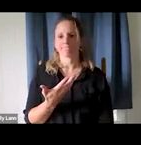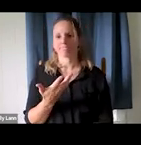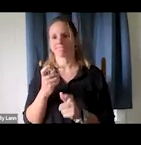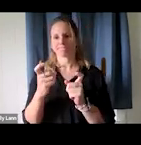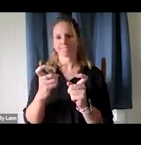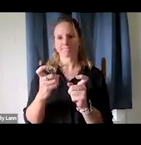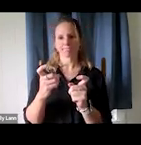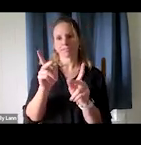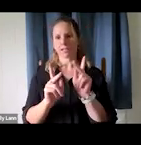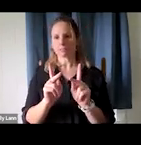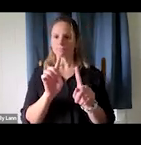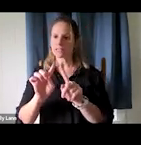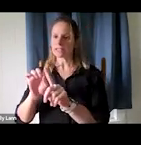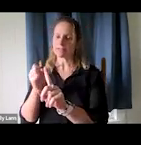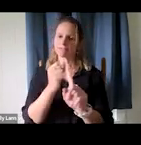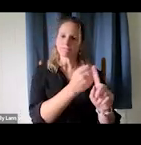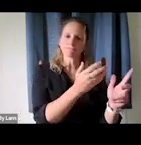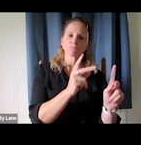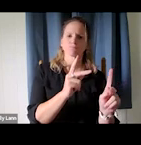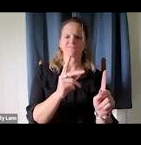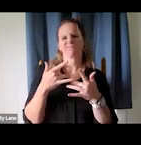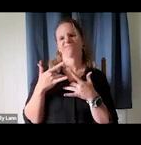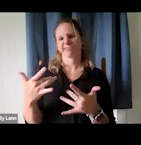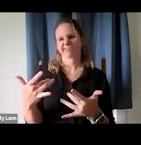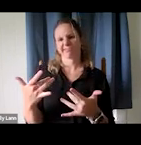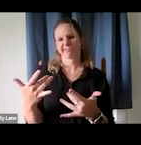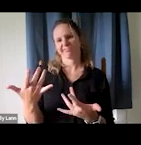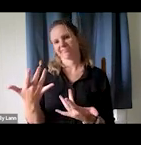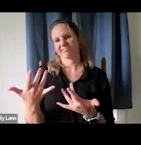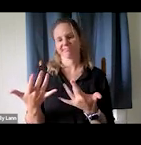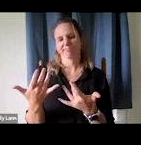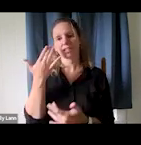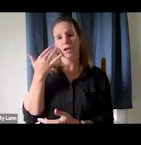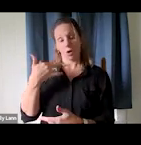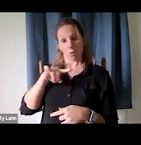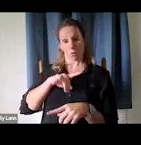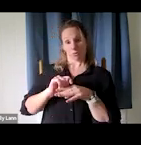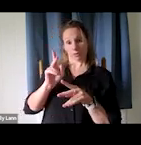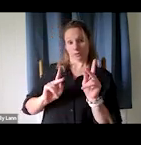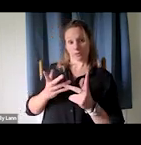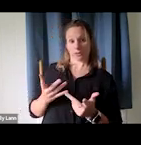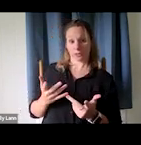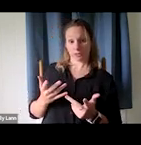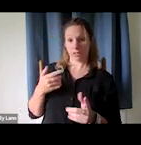diferentes escenarios. Y por lo general, cuando formamos a la gente, nuestro objetivo es siempre definir